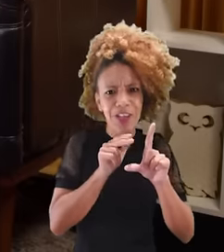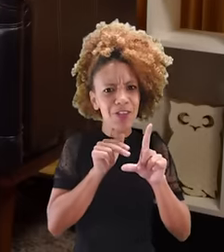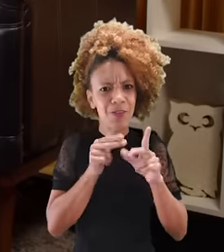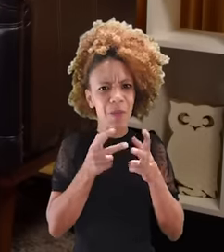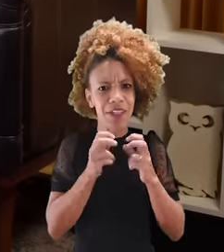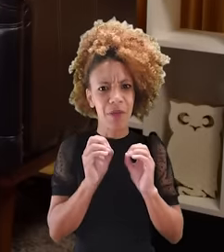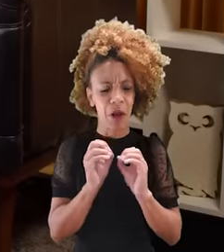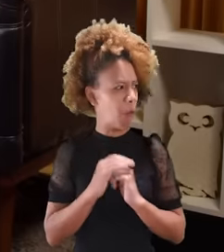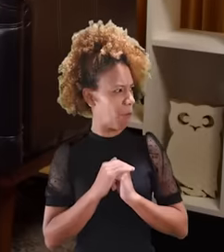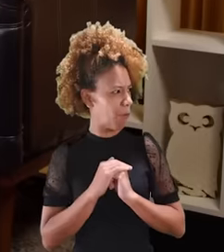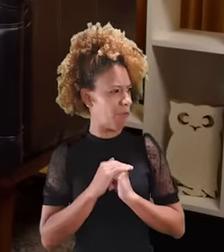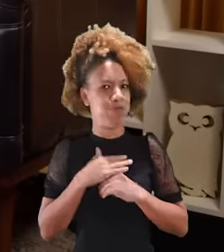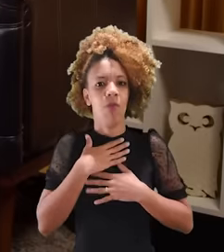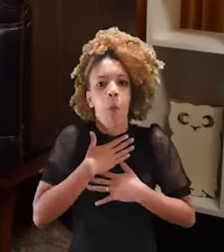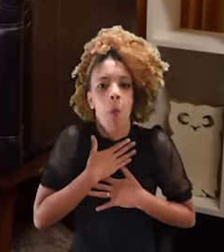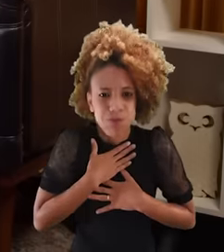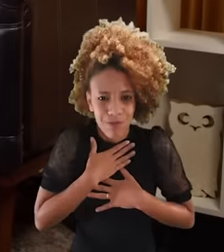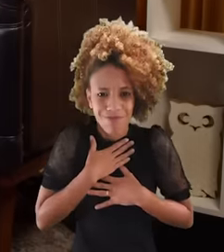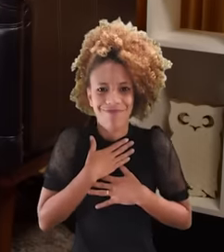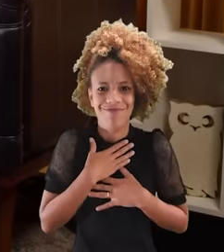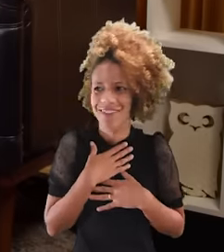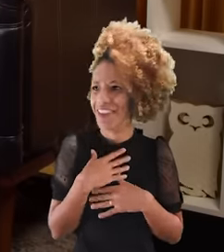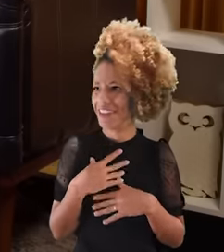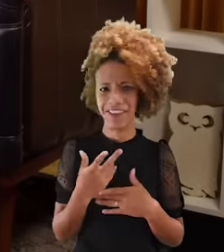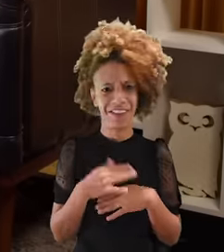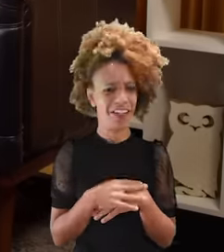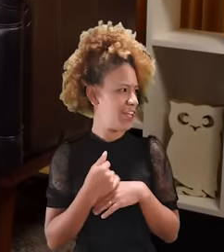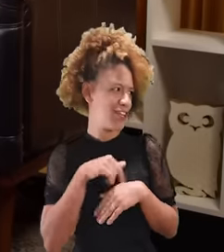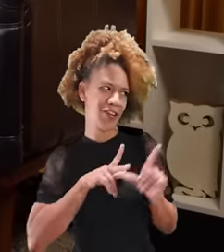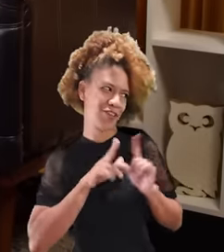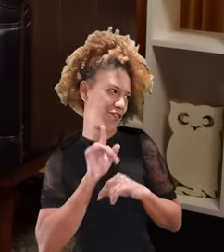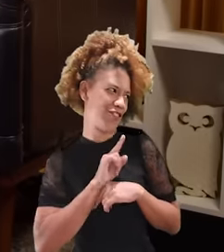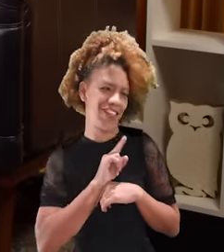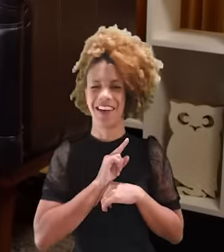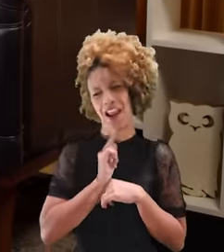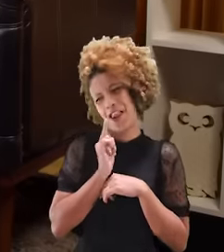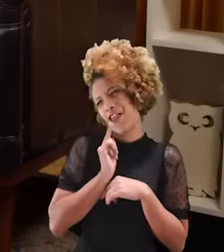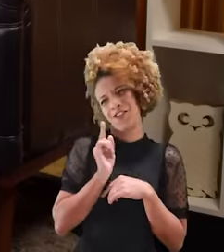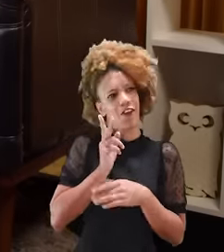steg né steg do arroto e eu não vou e eu não vou tirar ess Não claro vai manter o arrota porque